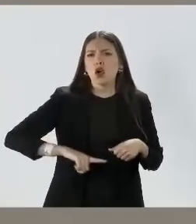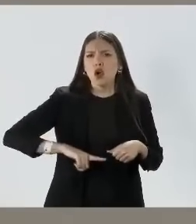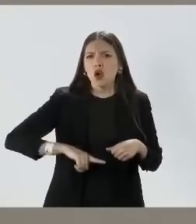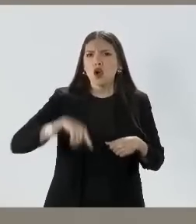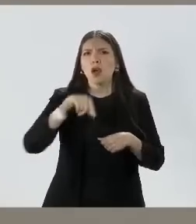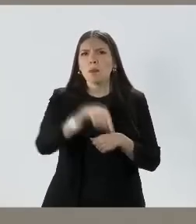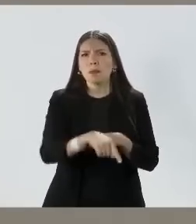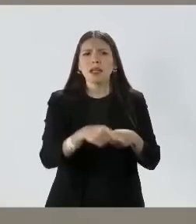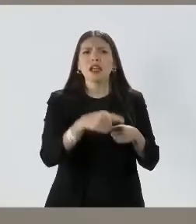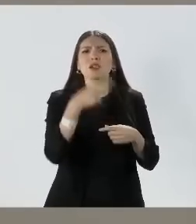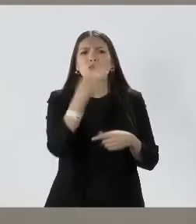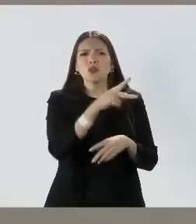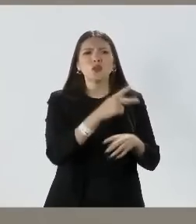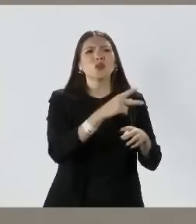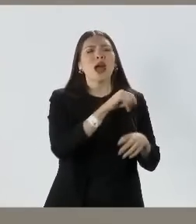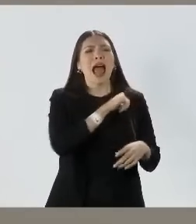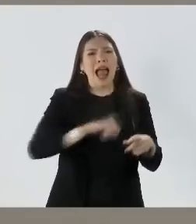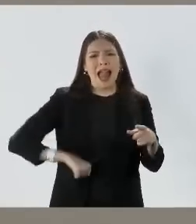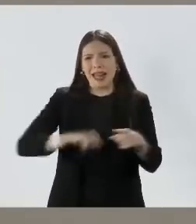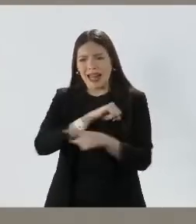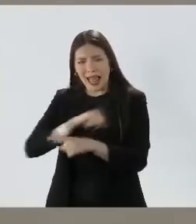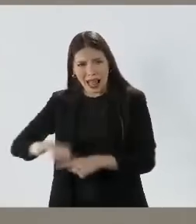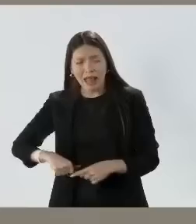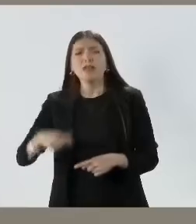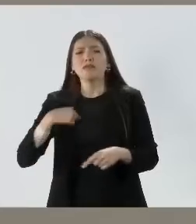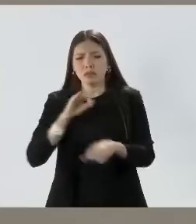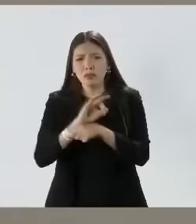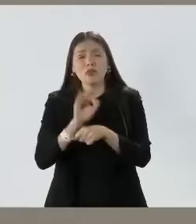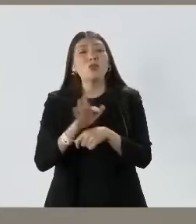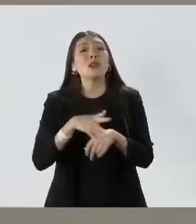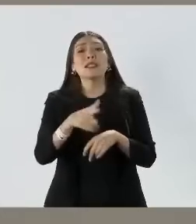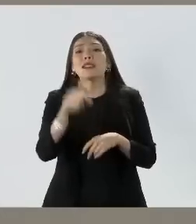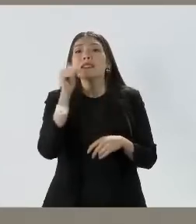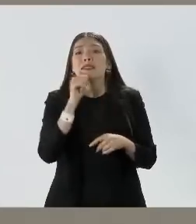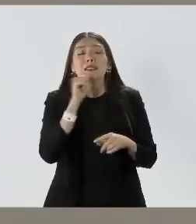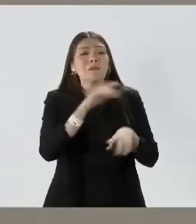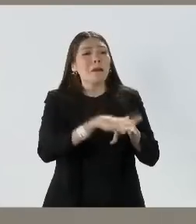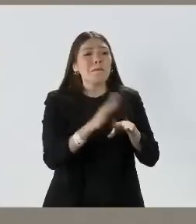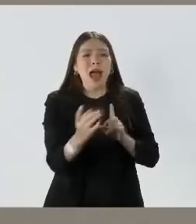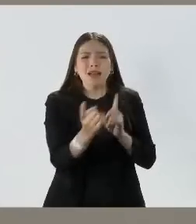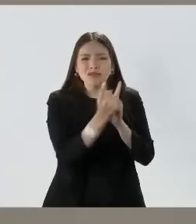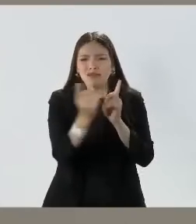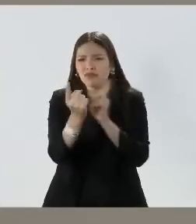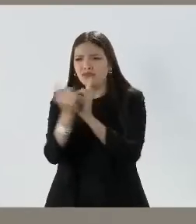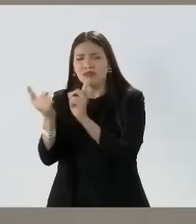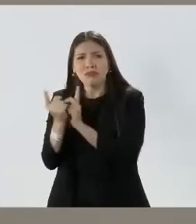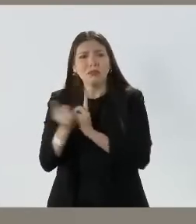a los ciudadanos y tienen que contar con todas las herramientas y recursos